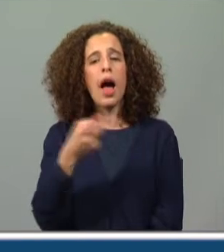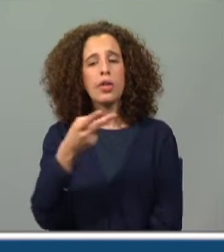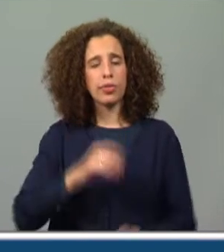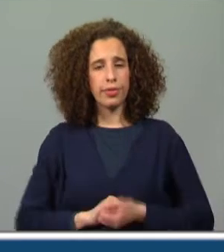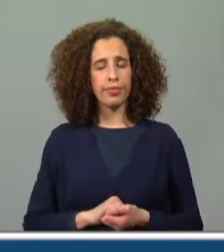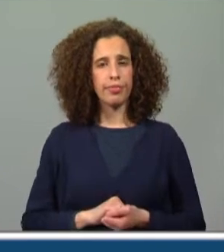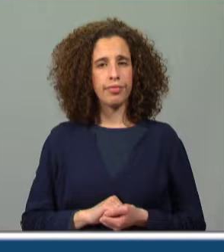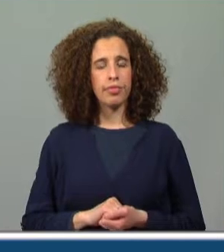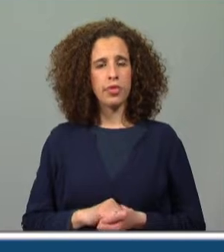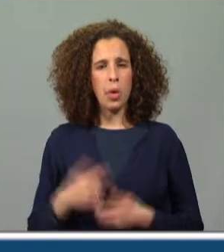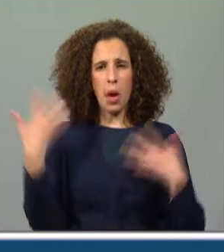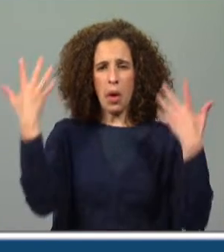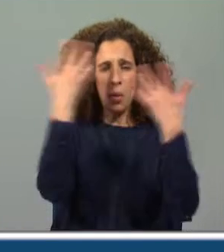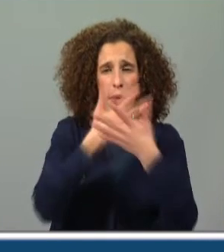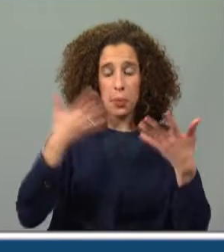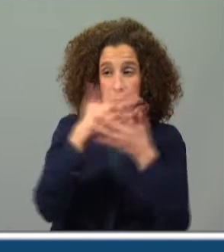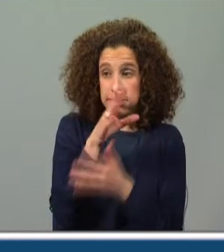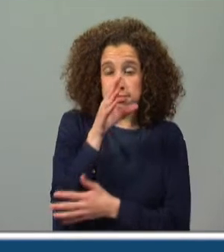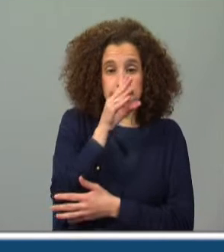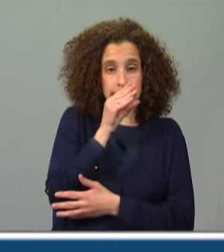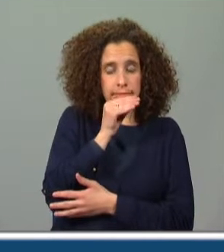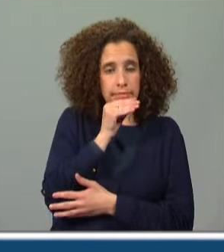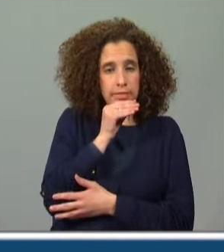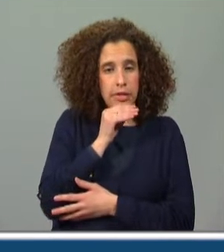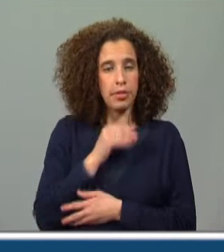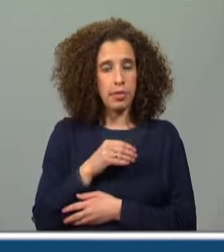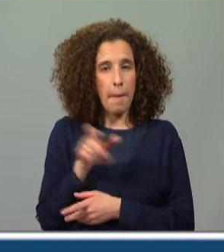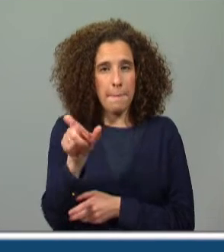houve uma confusão silenciosa entrecortada de palavras pouco 有一種無聲的混亂破碎的小詞